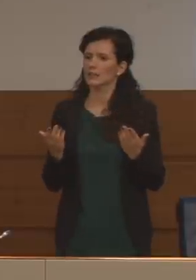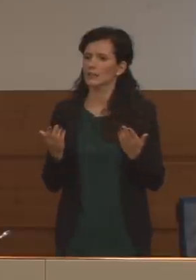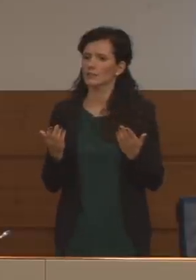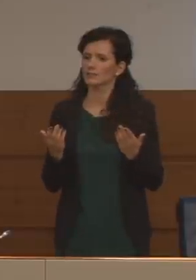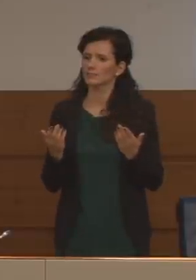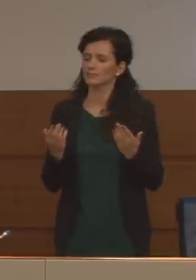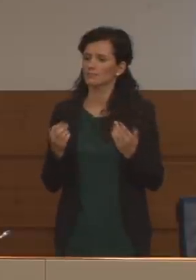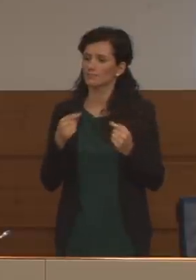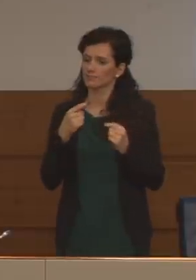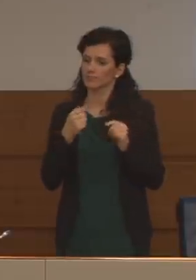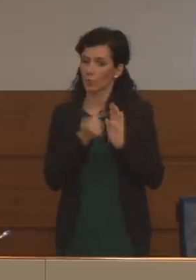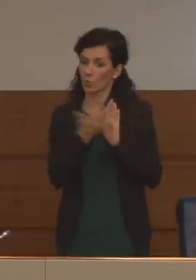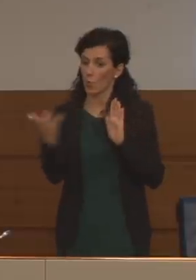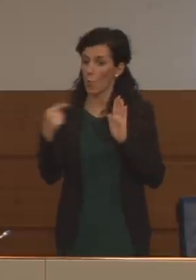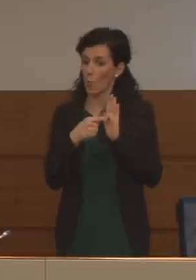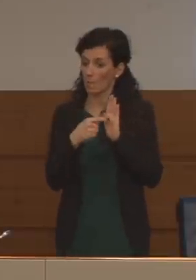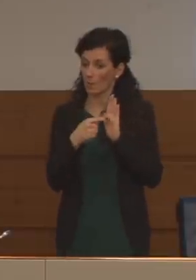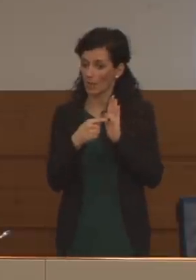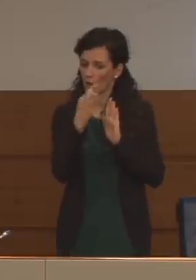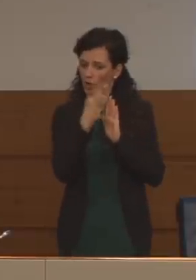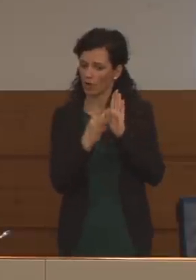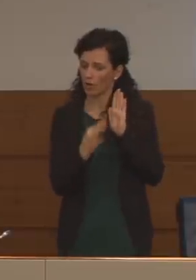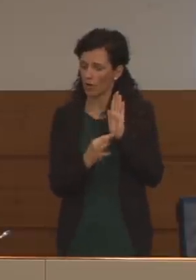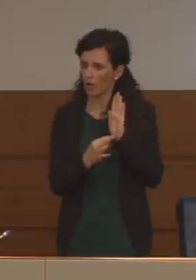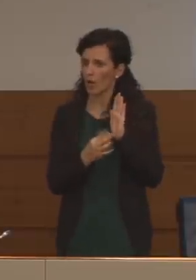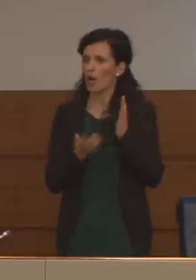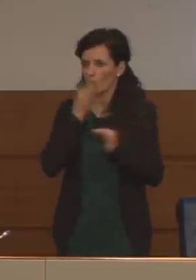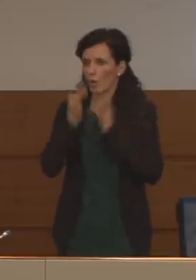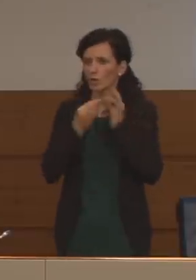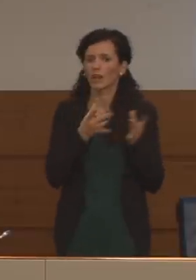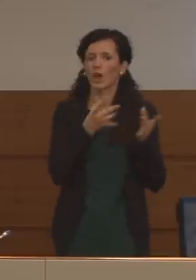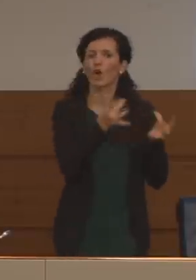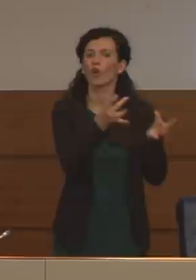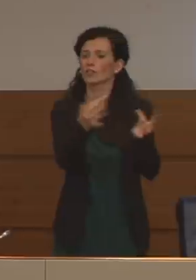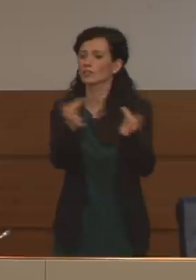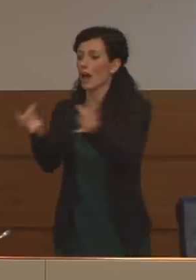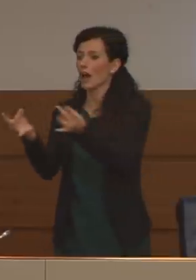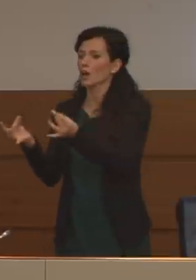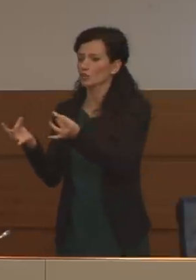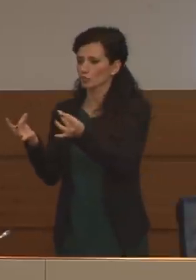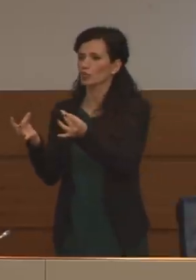il dato che appunto il contagio riguarda sempre di più tutto il territorio